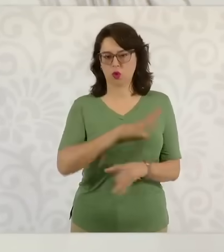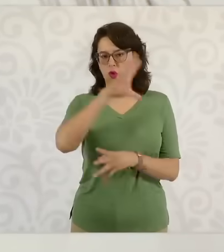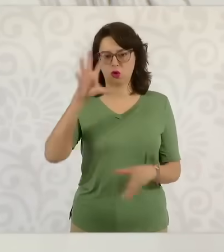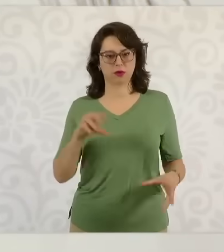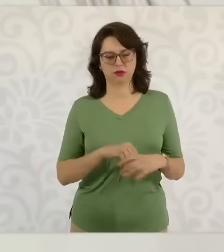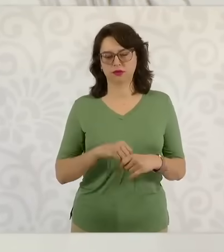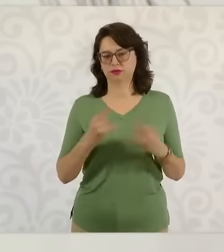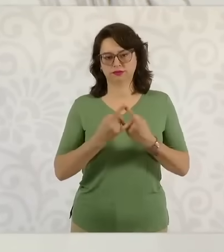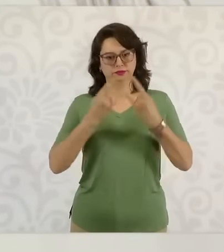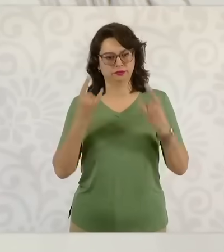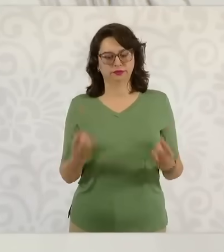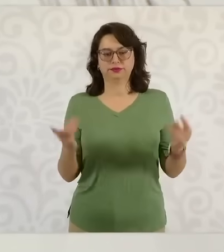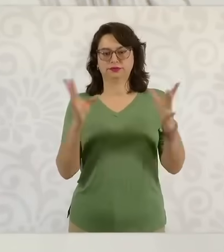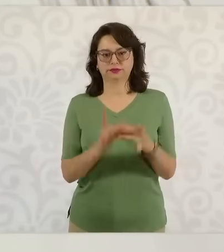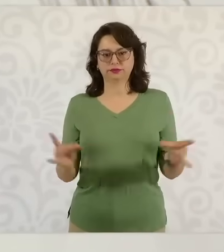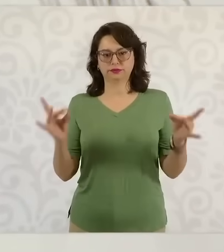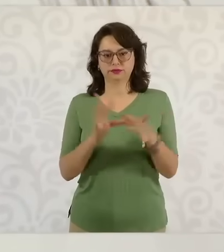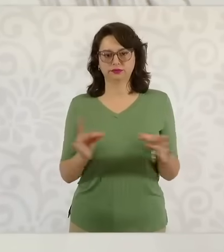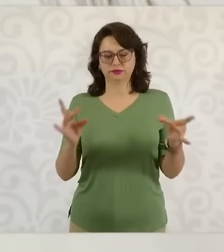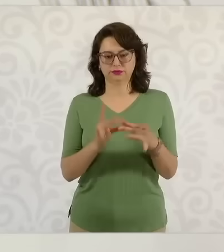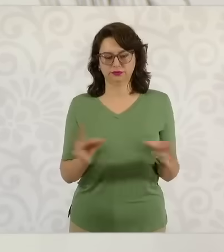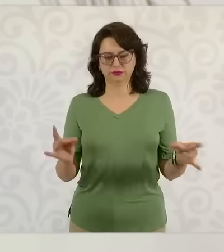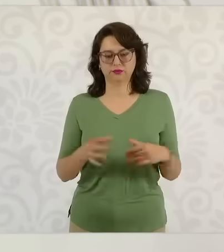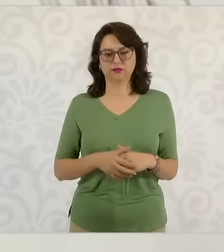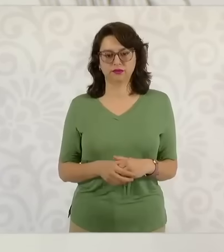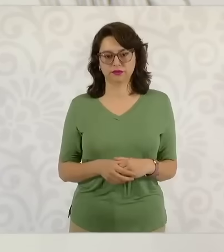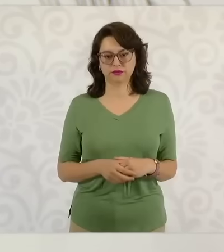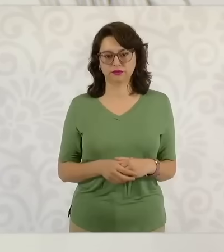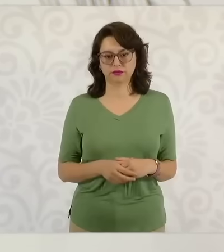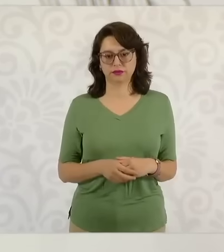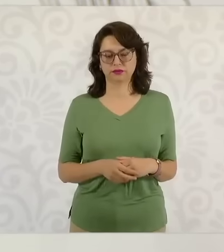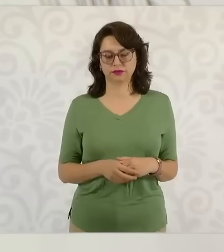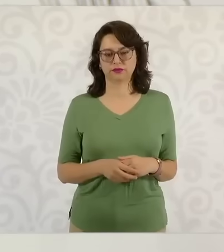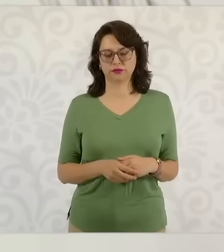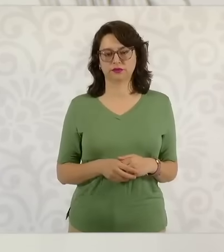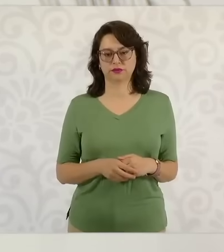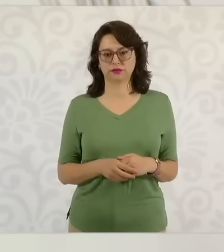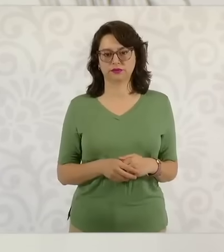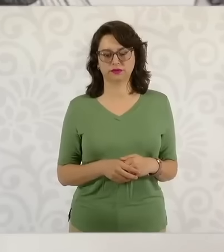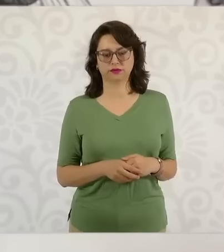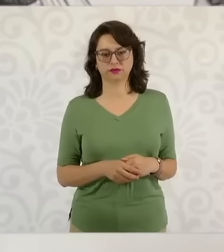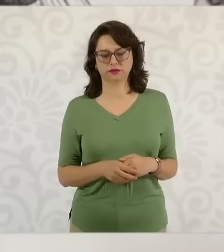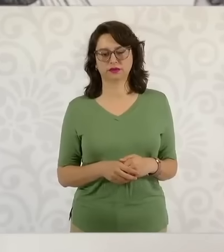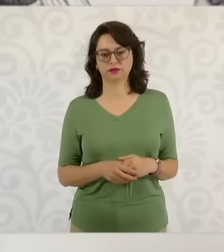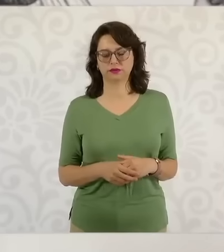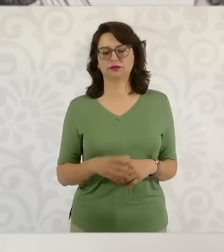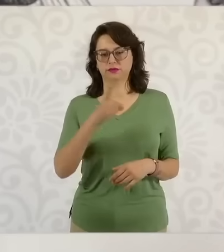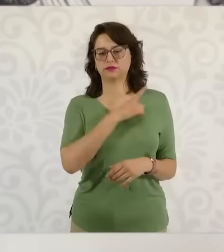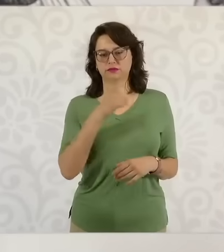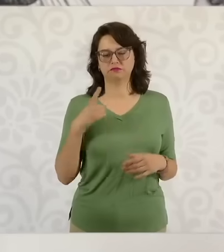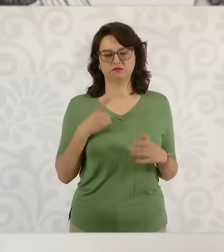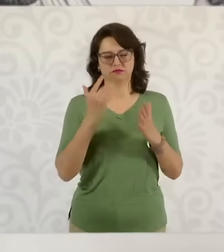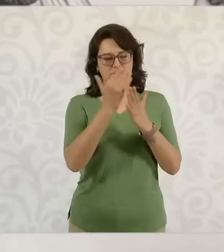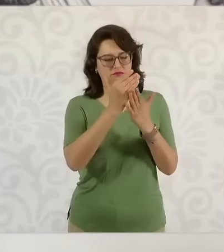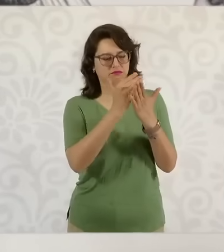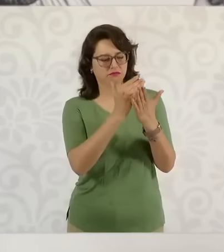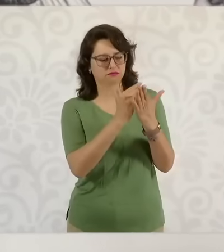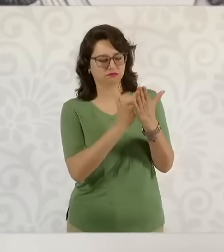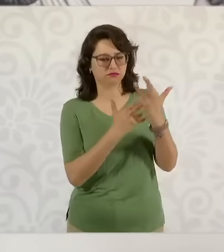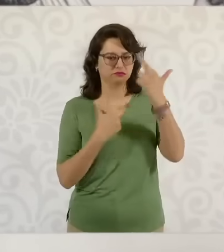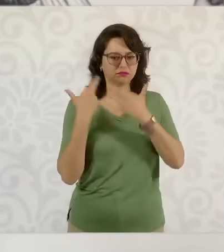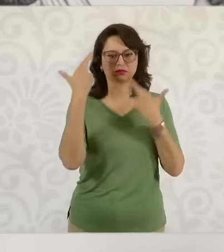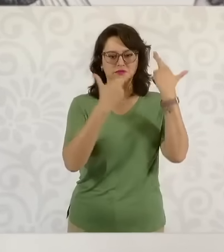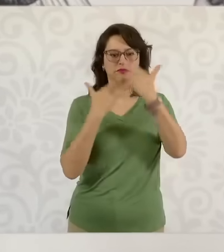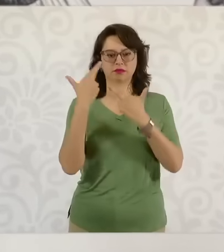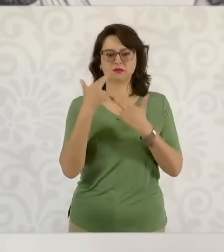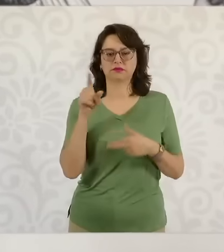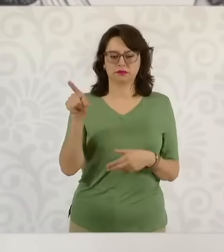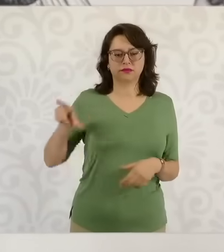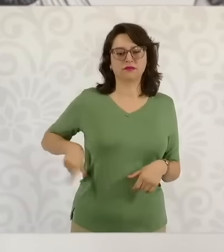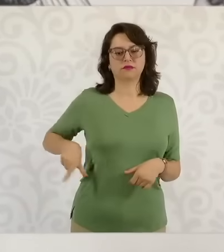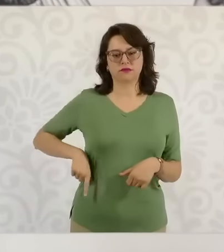e y tienen que tomarse pues medidas y vamos a ver esta publicación del gobernador pero si quieren